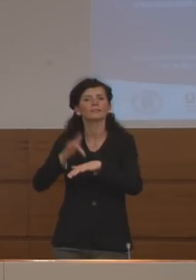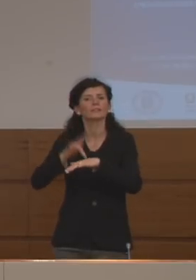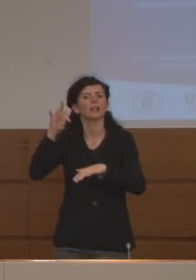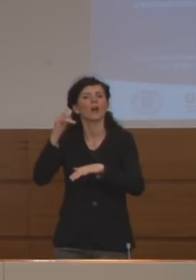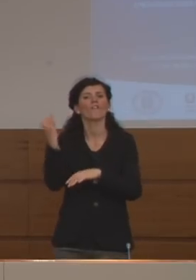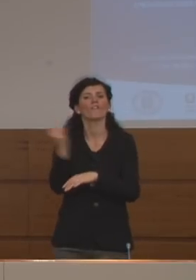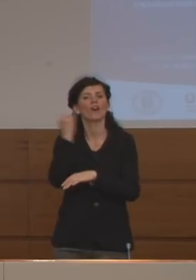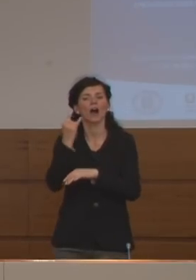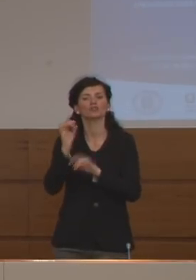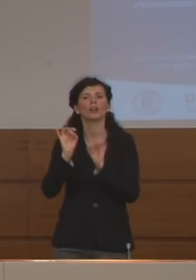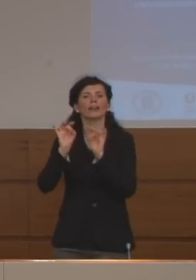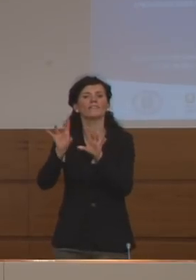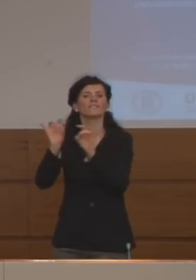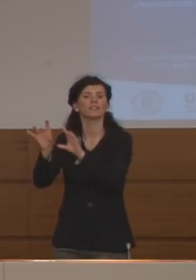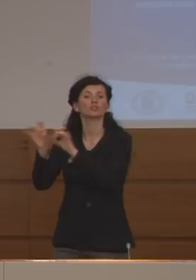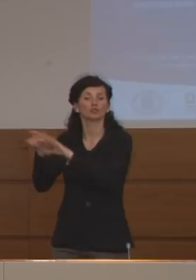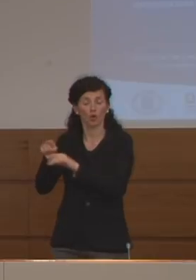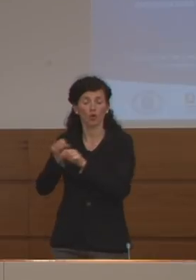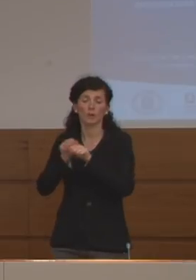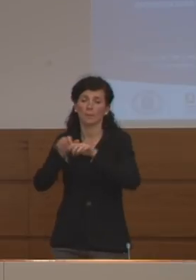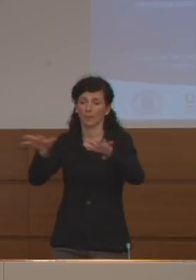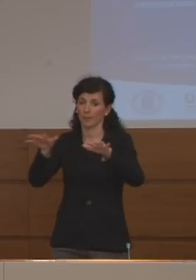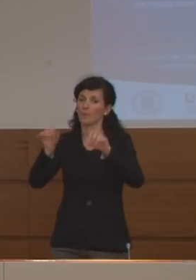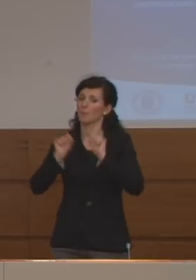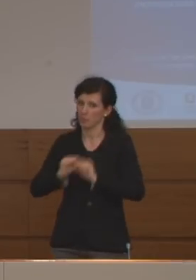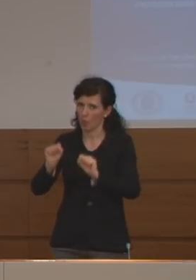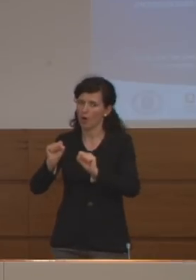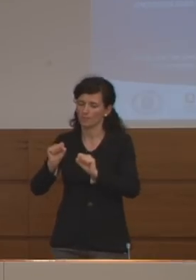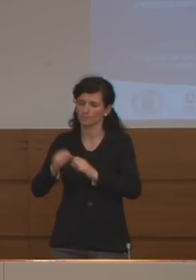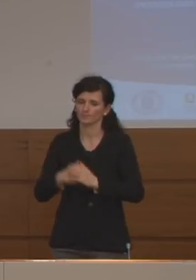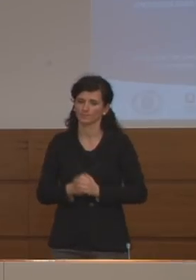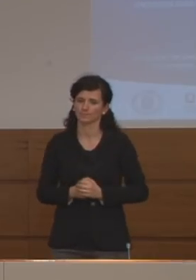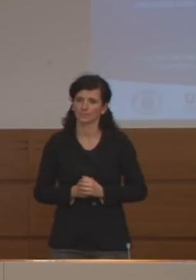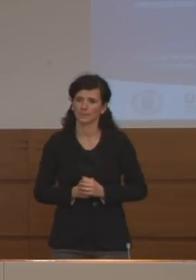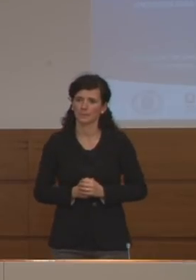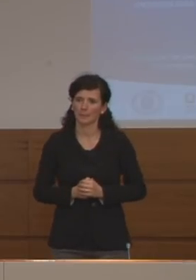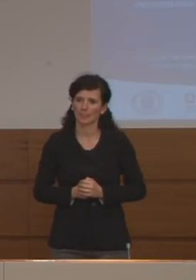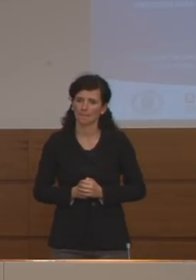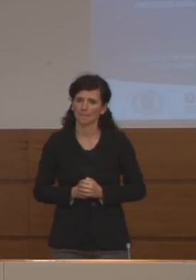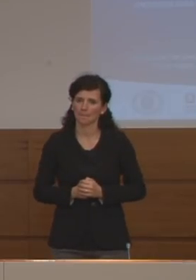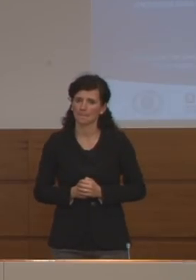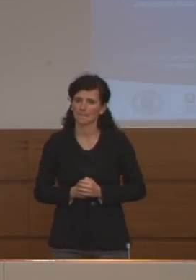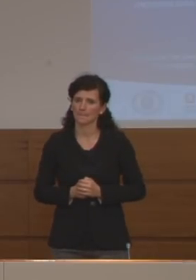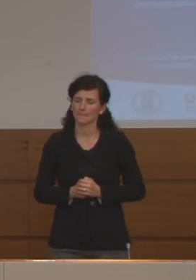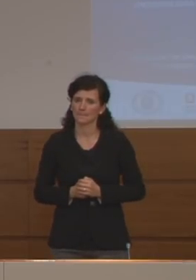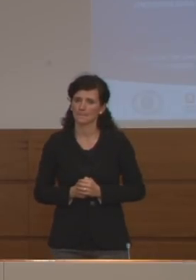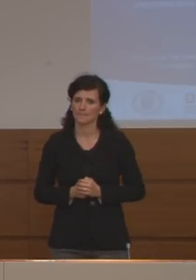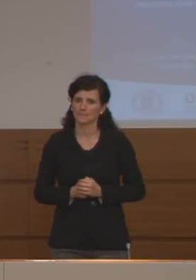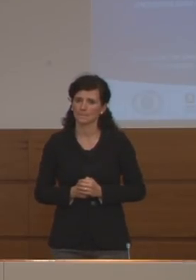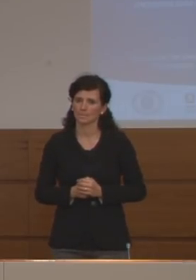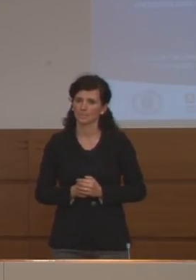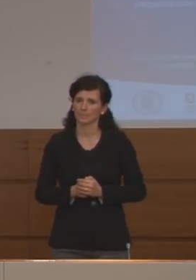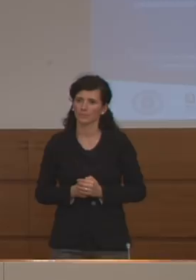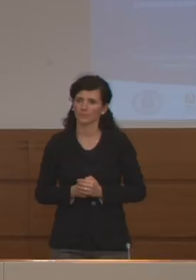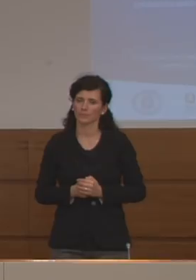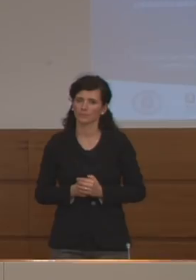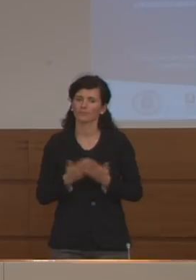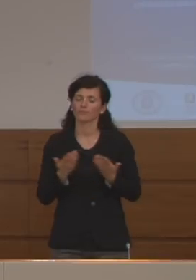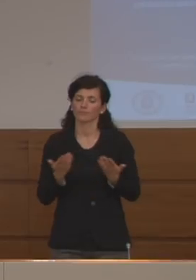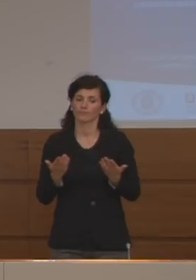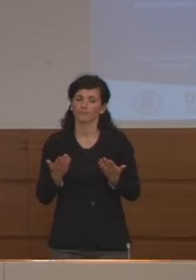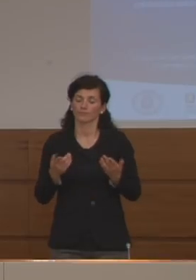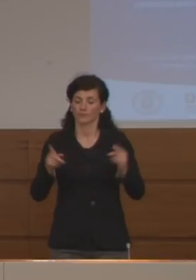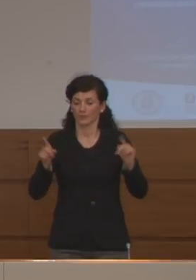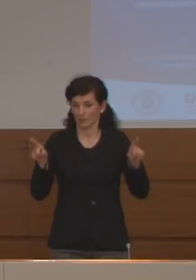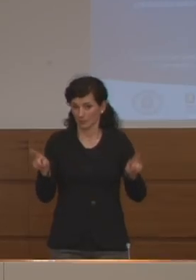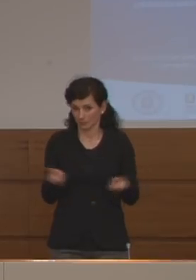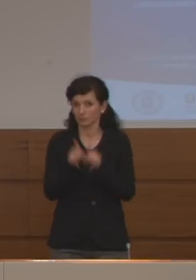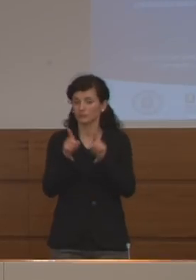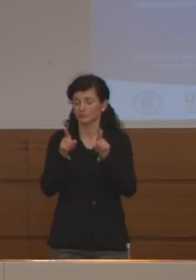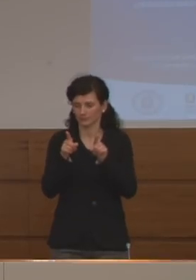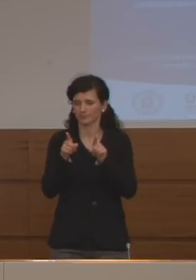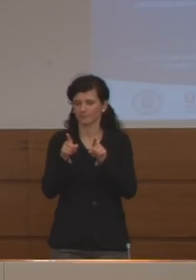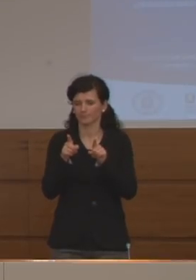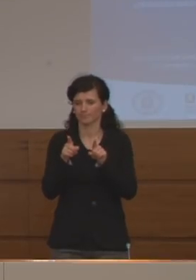un'infezione virale. Di nuovo, e con questo do una chiave interpretativa